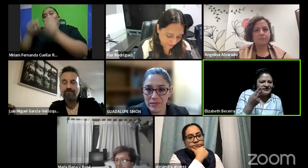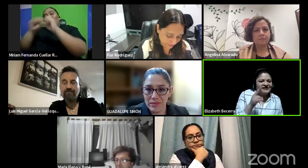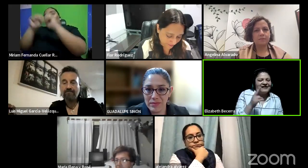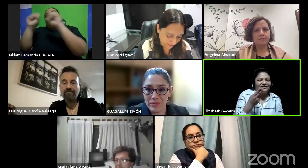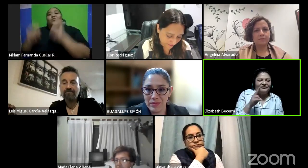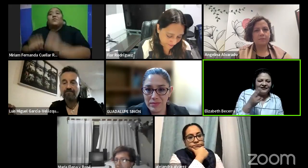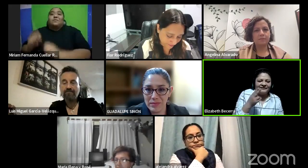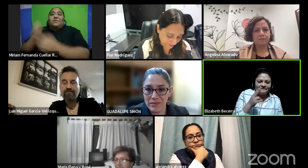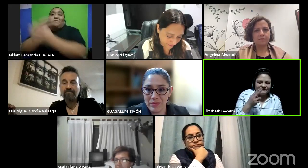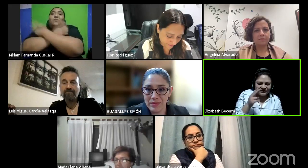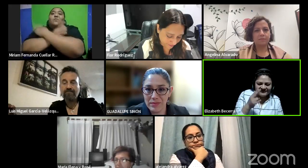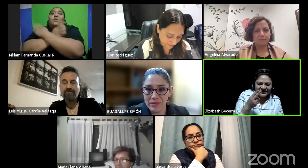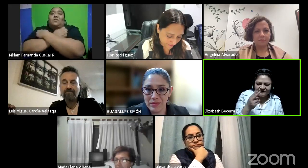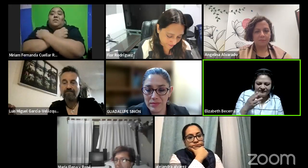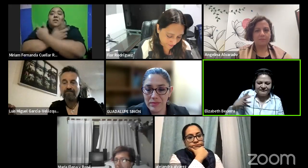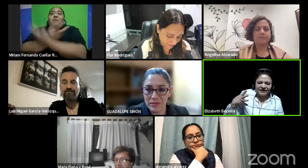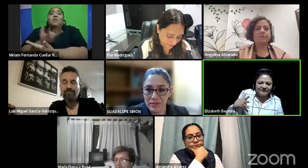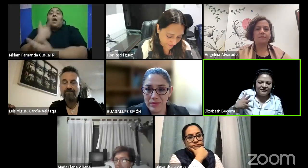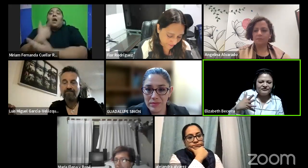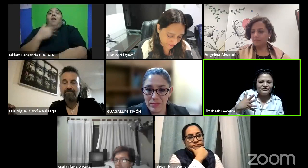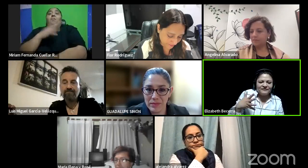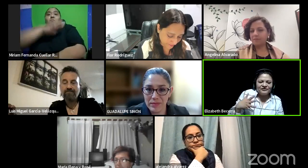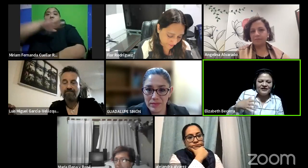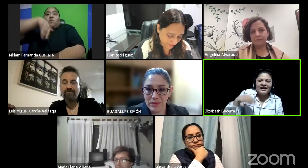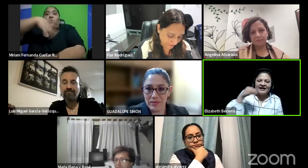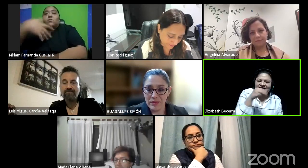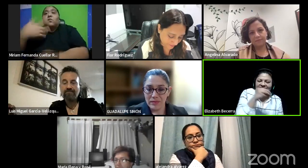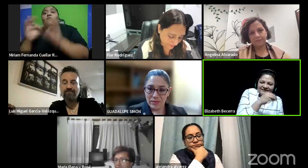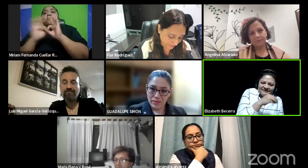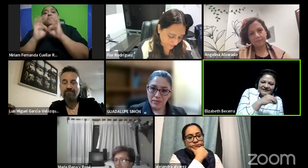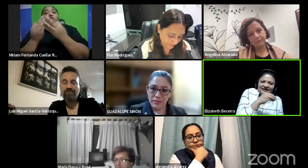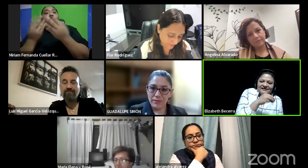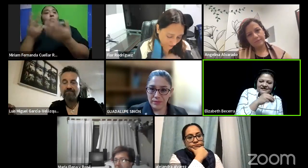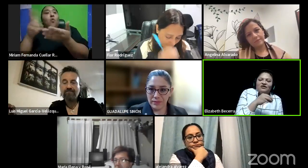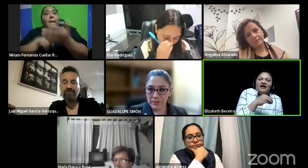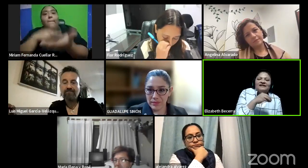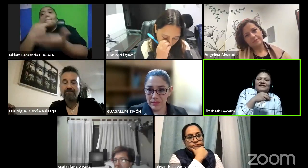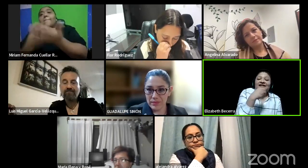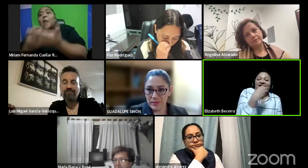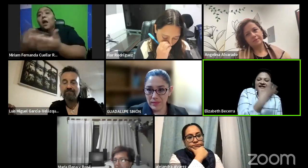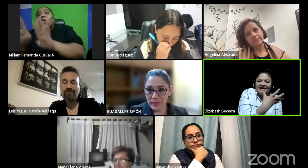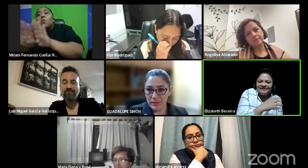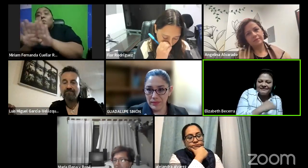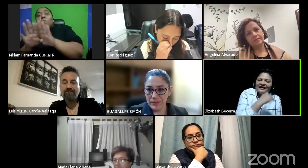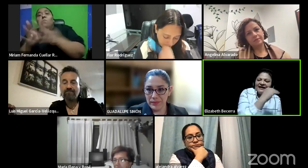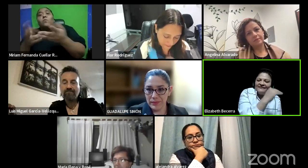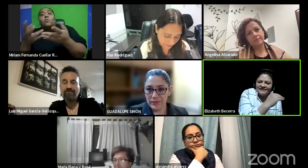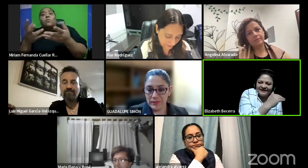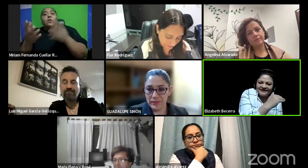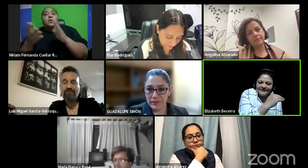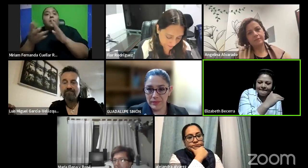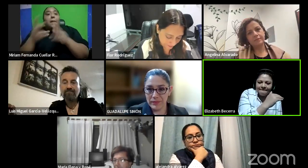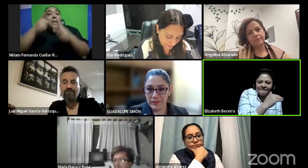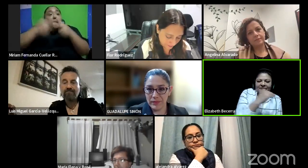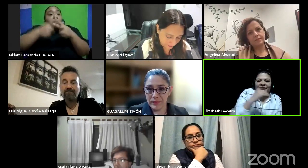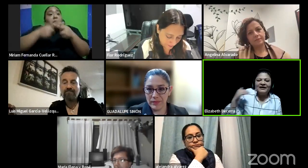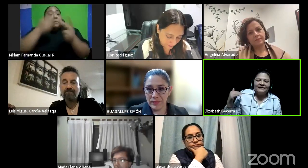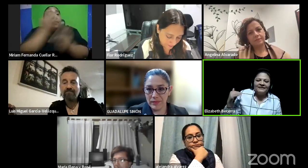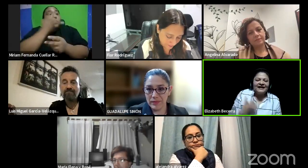Entonces es bueno. tonces, bueno, vamos a buscar que tengamos Esta doble está doble le de esta doble forma: ¿Cómo construimos esas matemáticas escolares